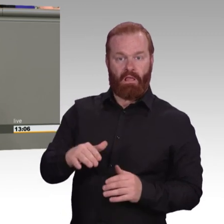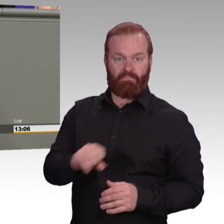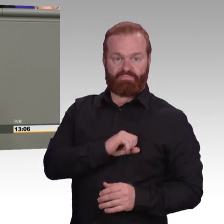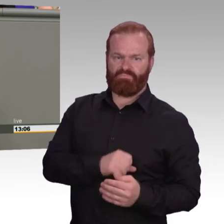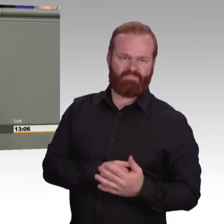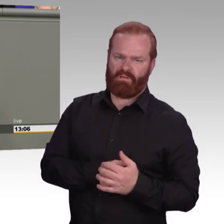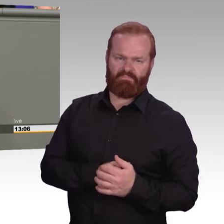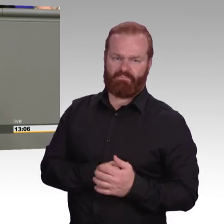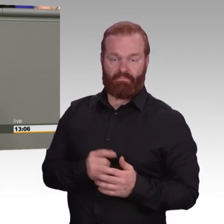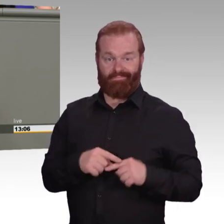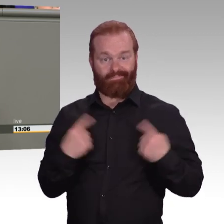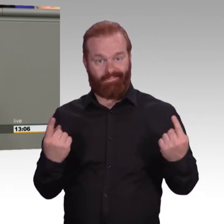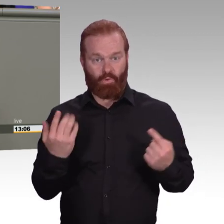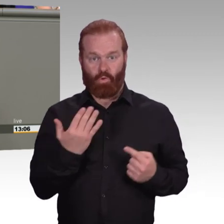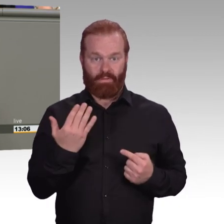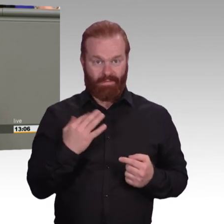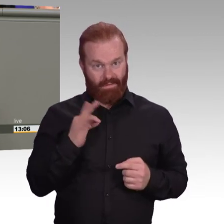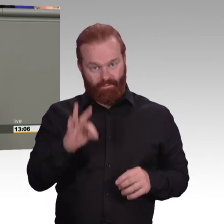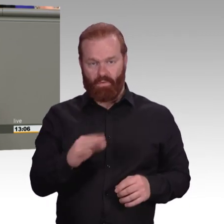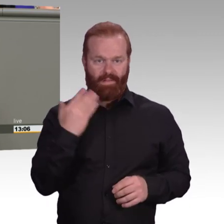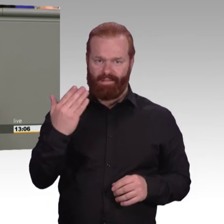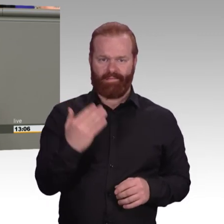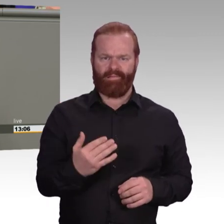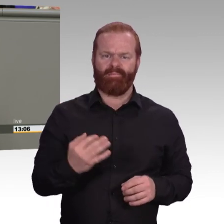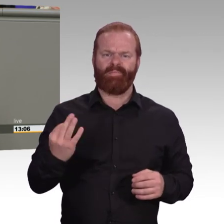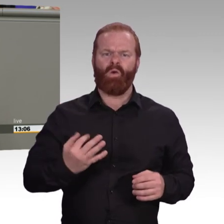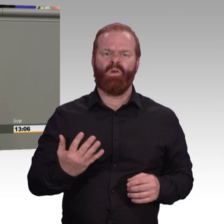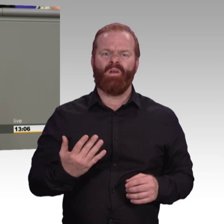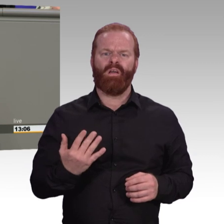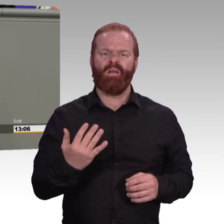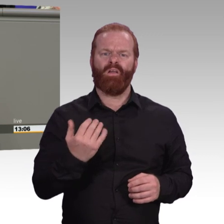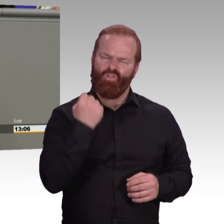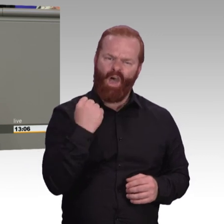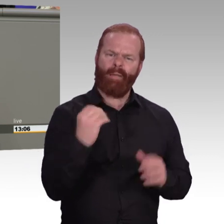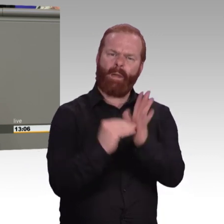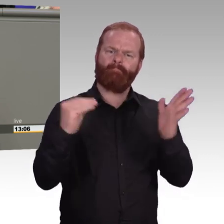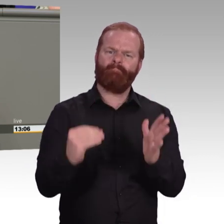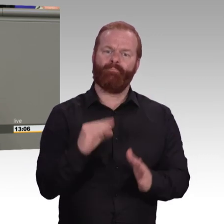und ich freue mich über den großen Zuspruch, den wir für unser Anliegen haben aus der Breite der Bevölkerung,